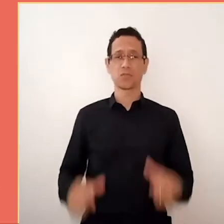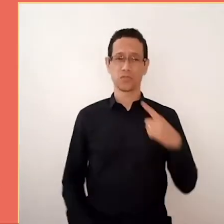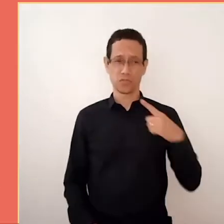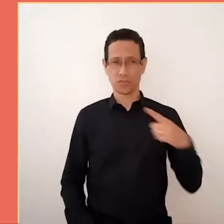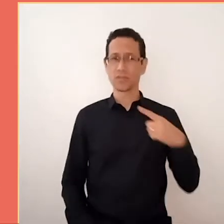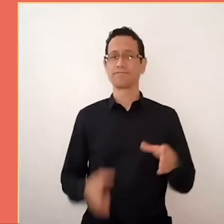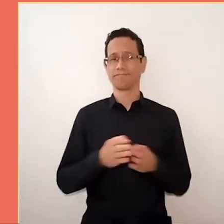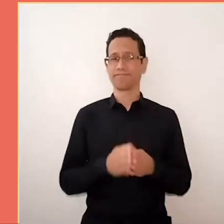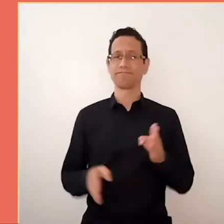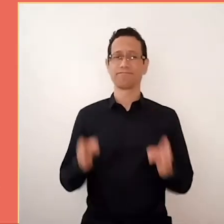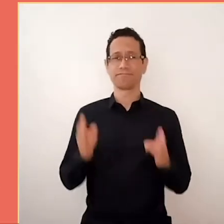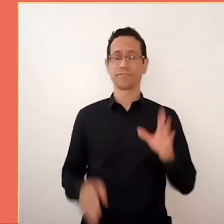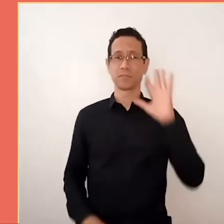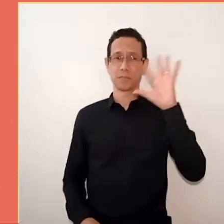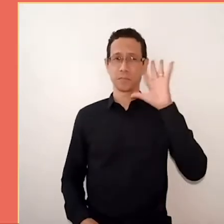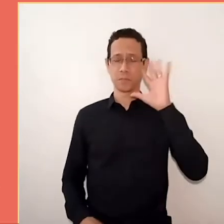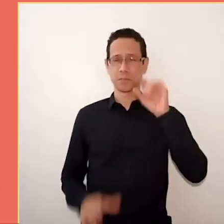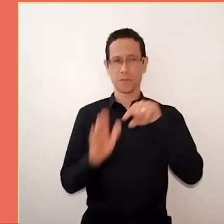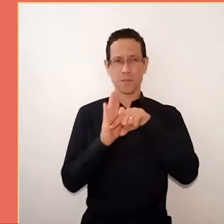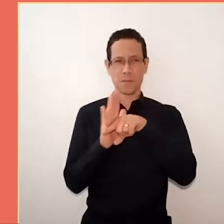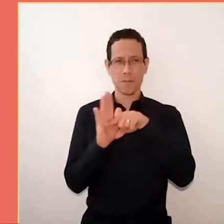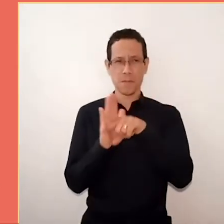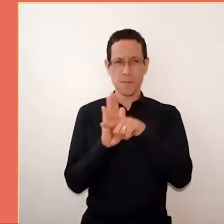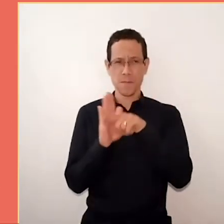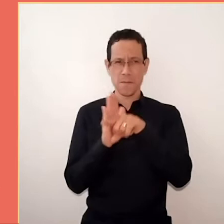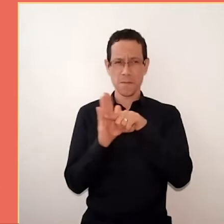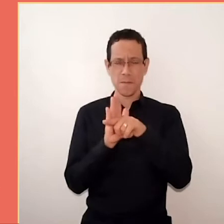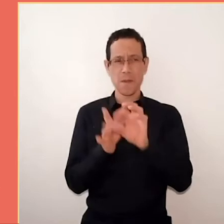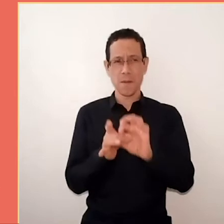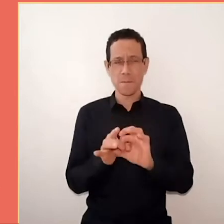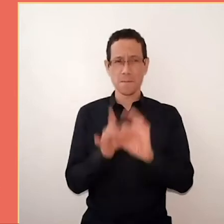onde o pensamento crítico, a liberdade de pensamento